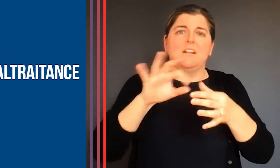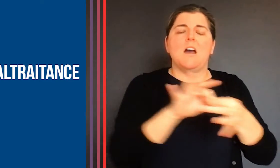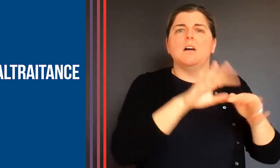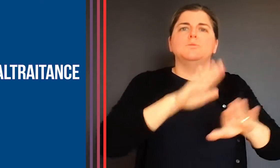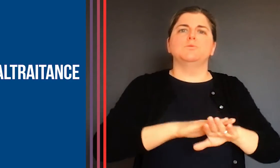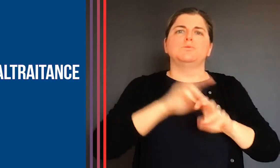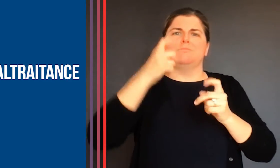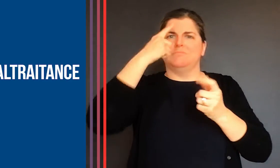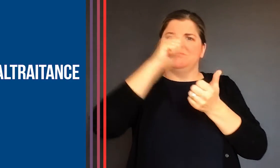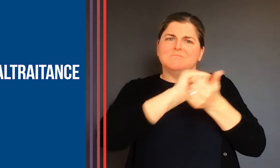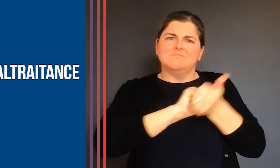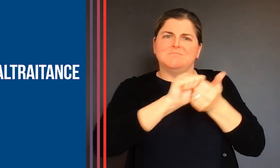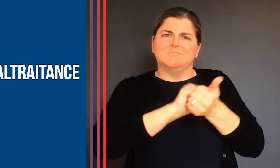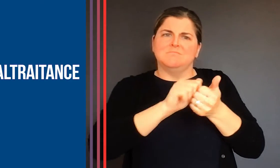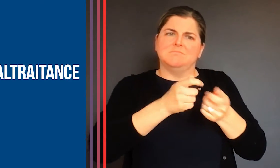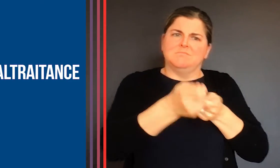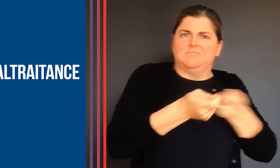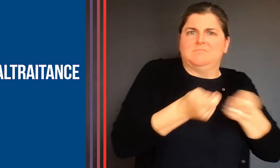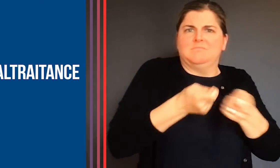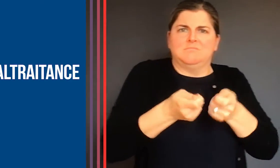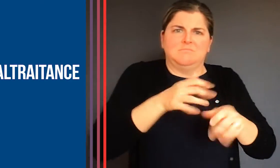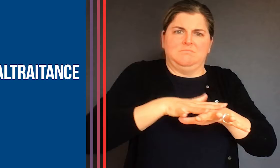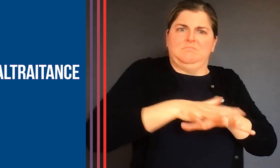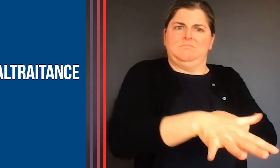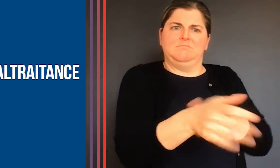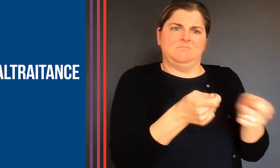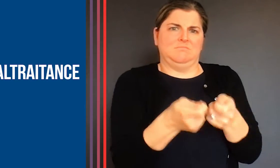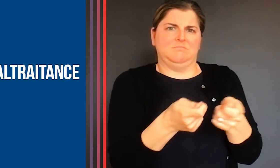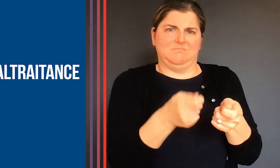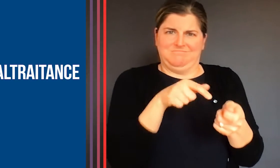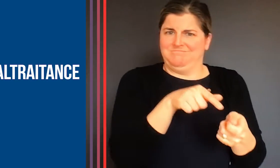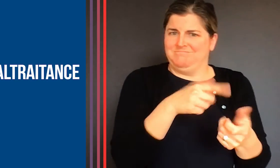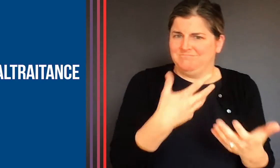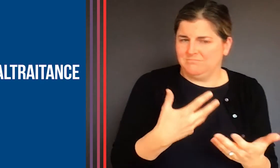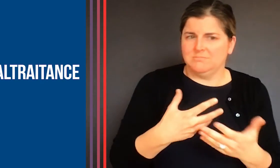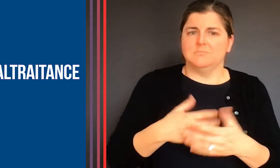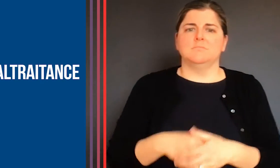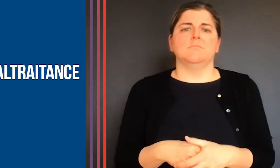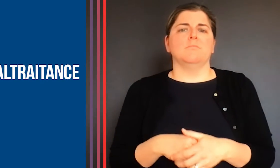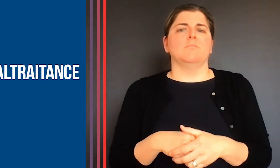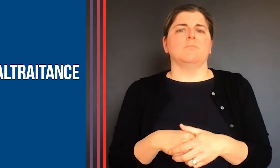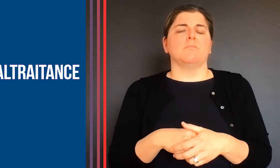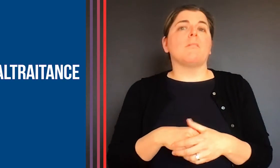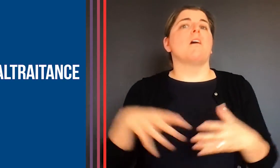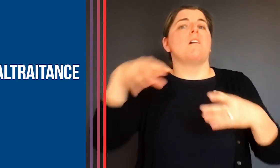la maltraitance liée au conditionnement,